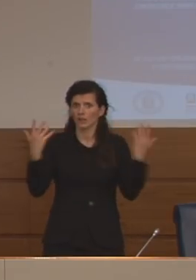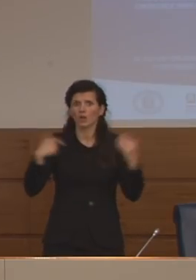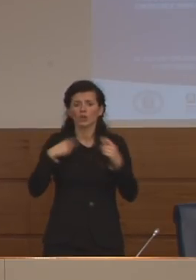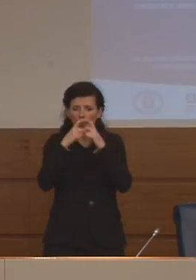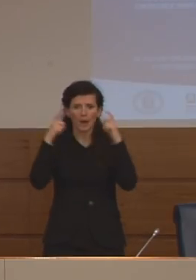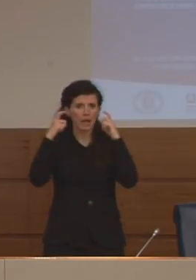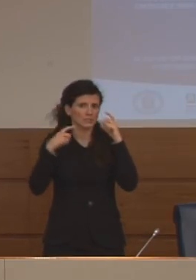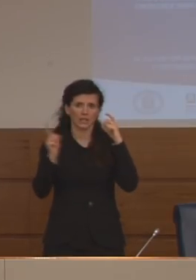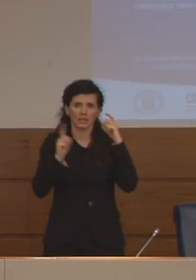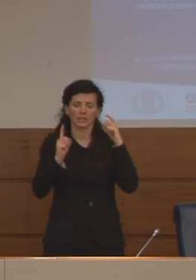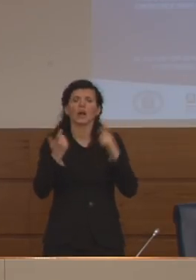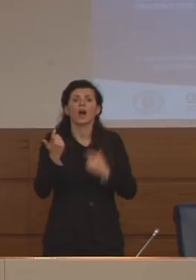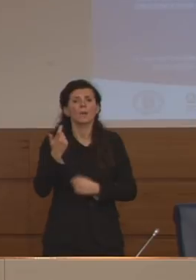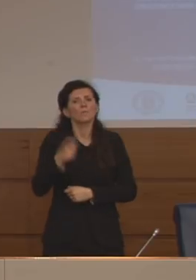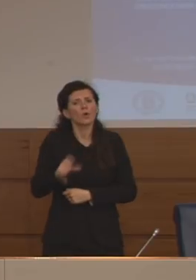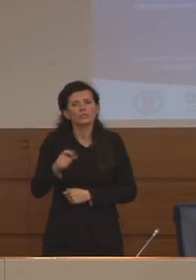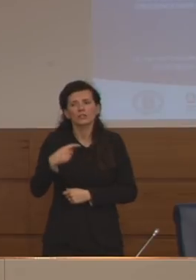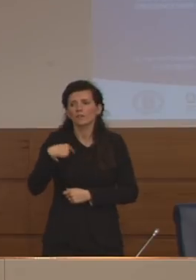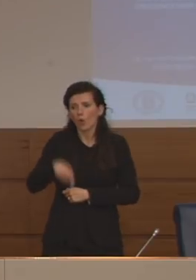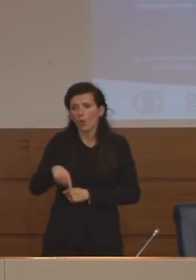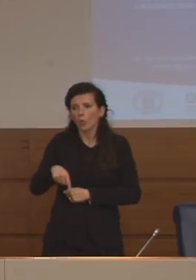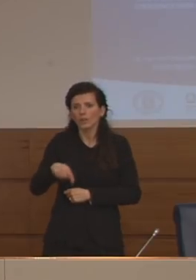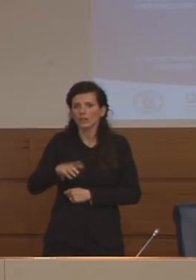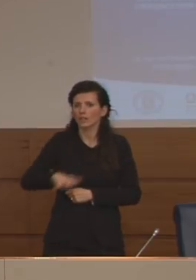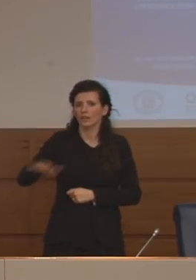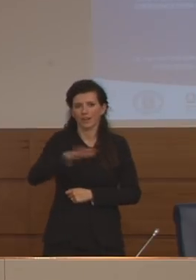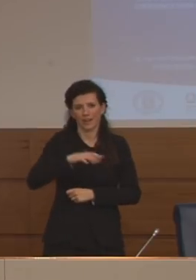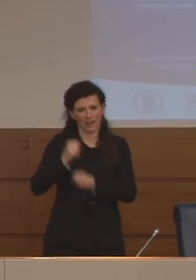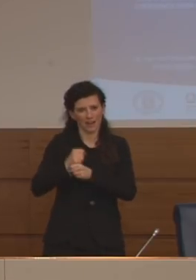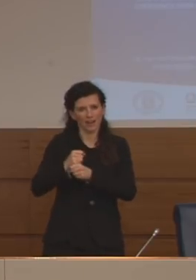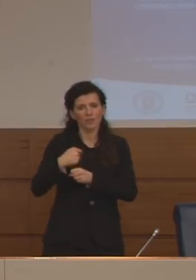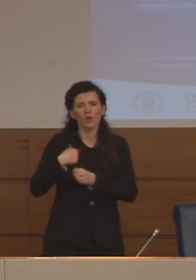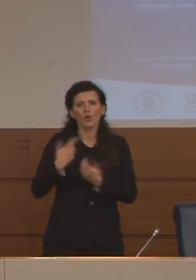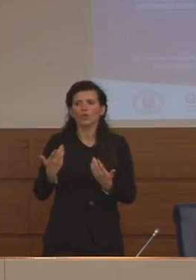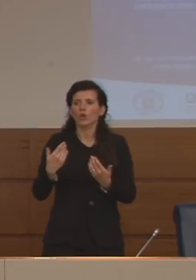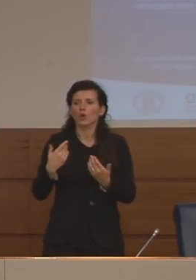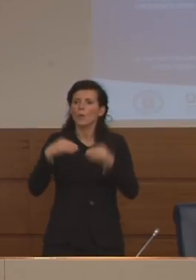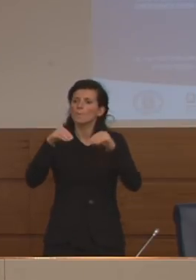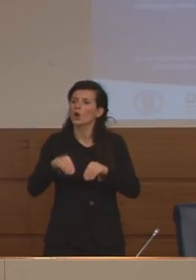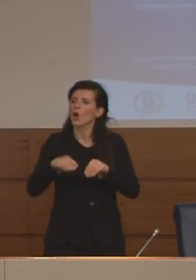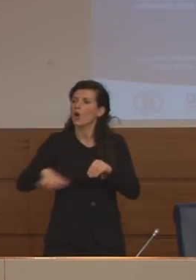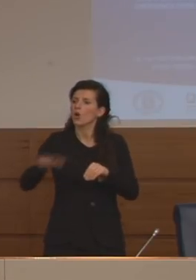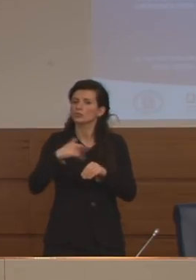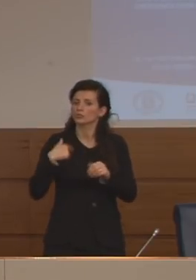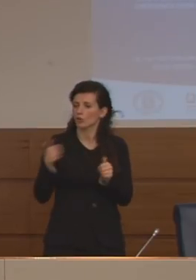perché qui non ho possibilità di trovarmi in luoghi in cui c'è l'esposizione